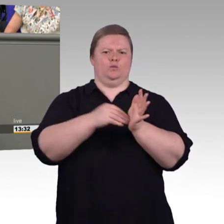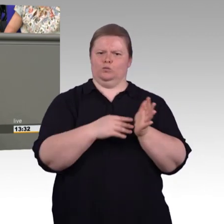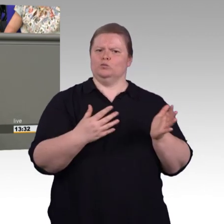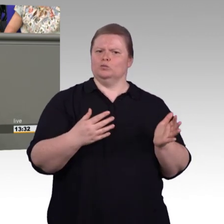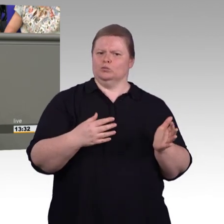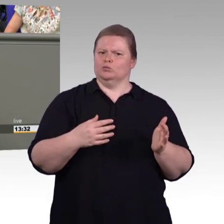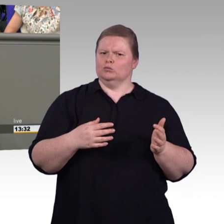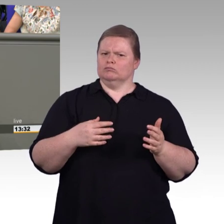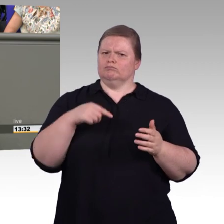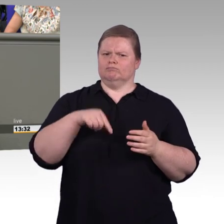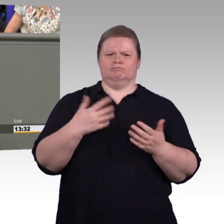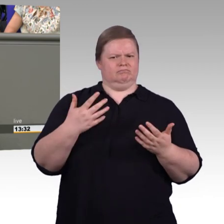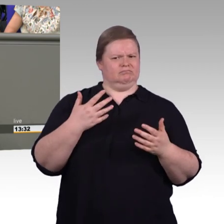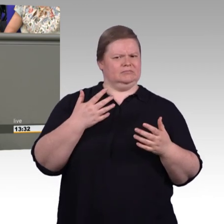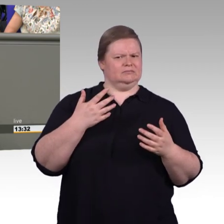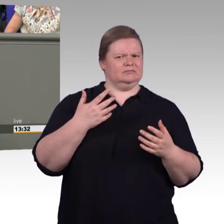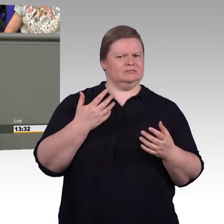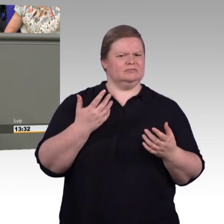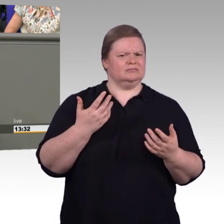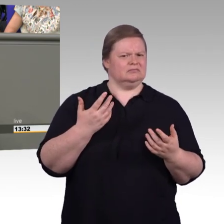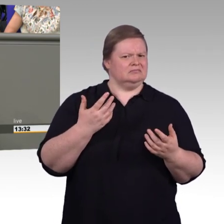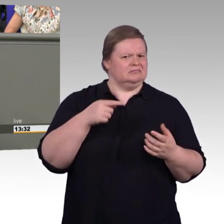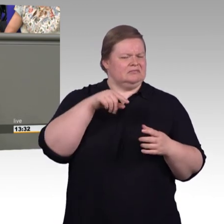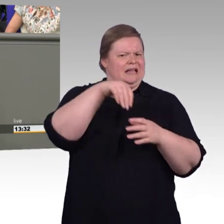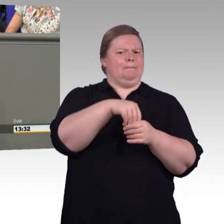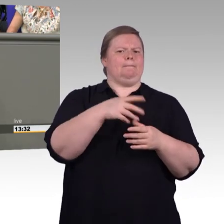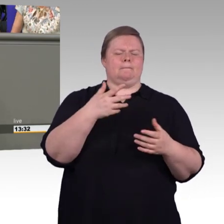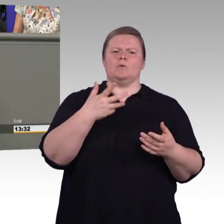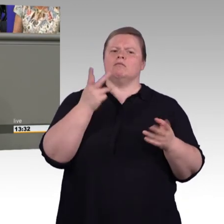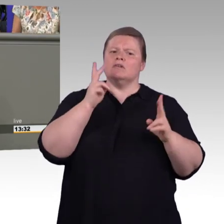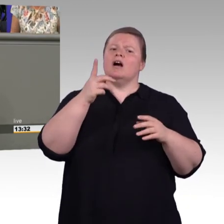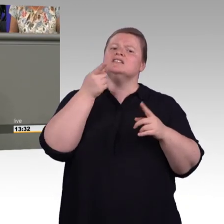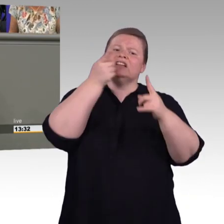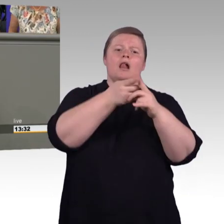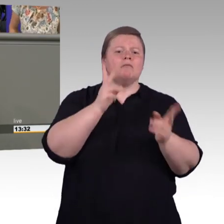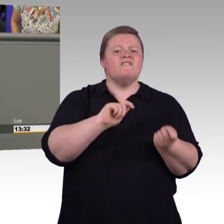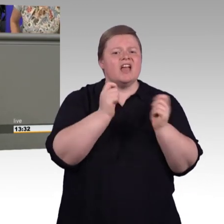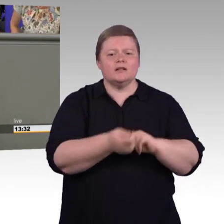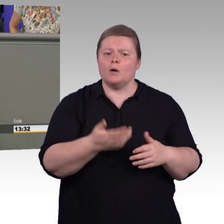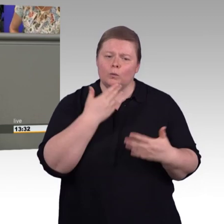dieses Dreieck zulasten von Kindern und Familien und zu Gunsten des Staates stärkt,